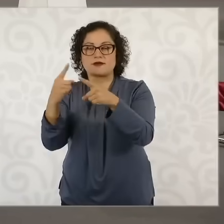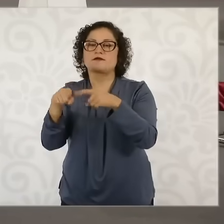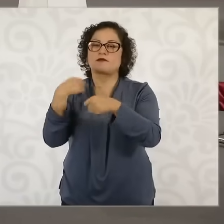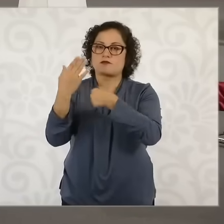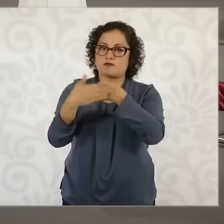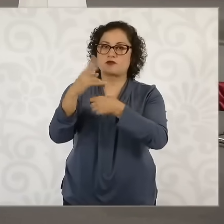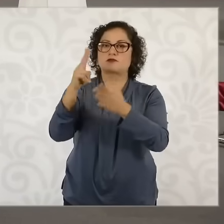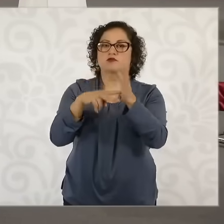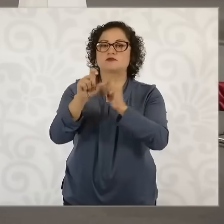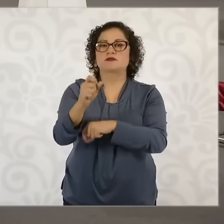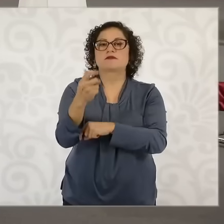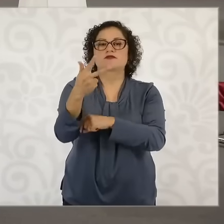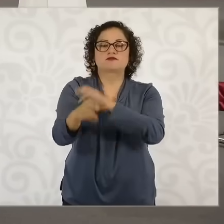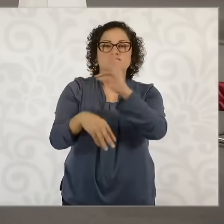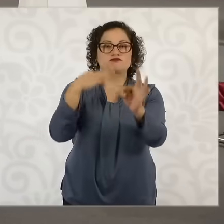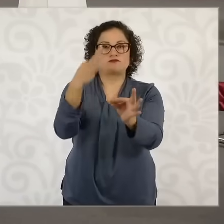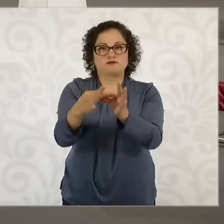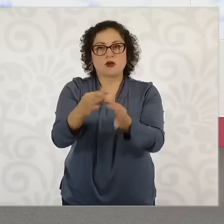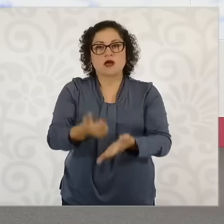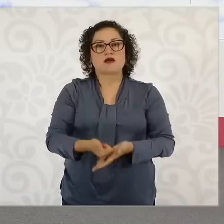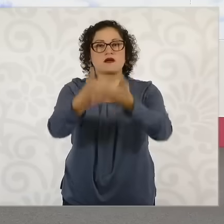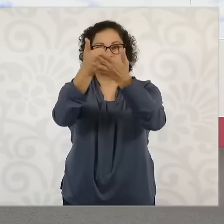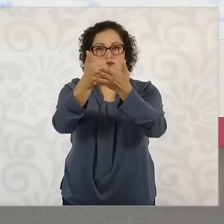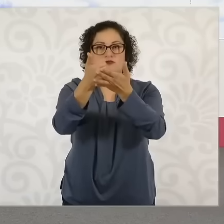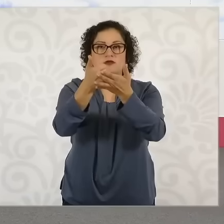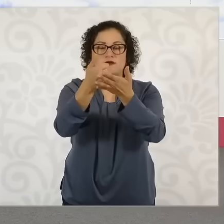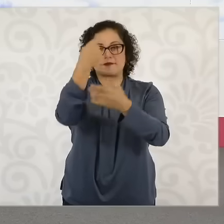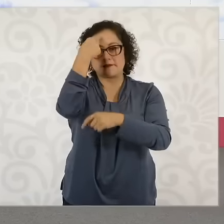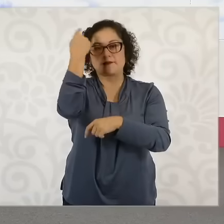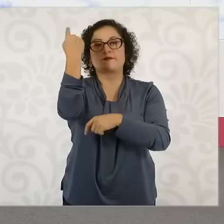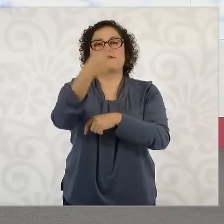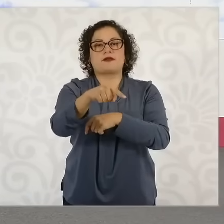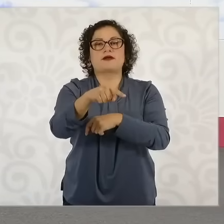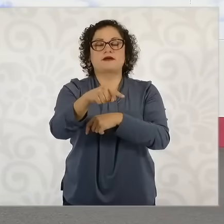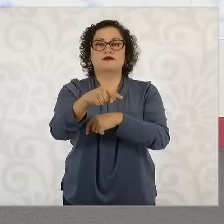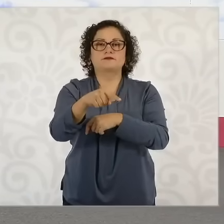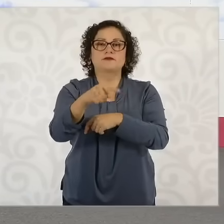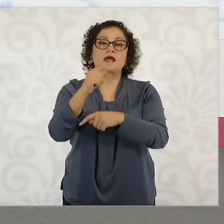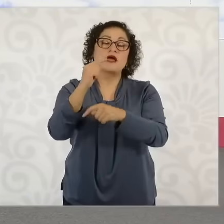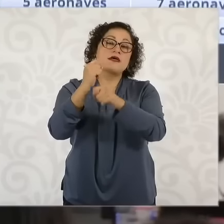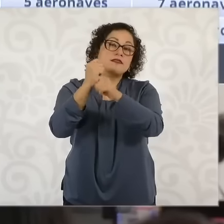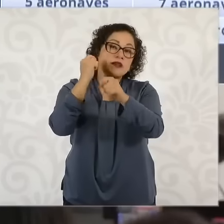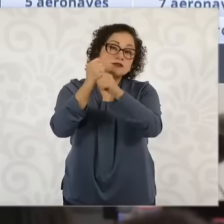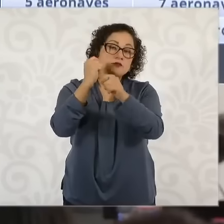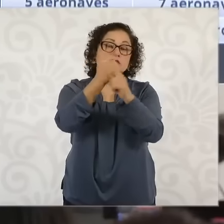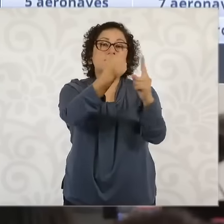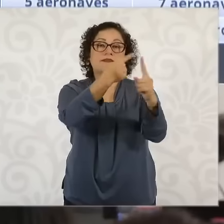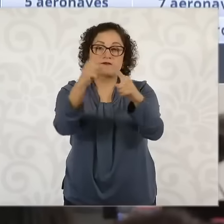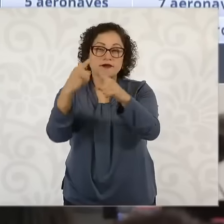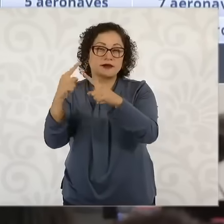va a contribuir a la industria con el transporte de 3.4 millones de pasajeros anuales. Vamos